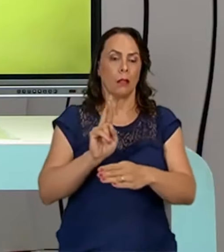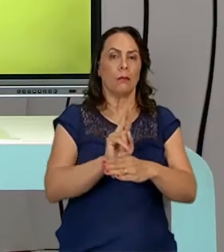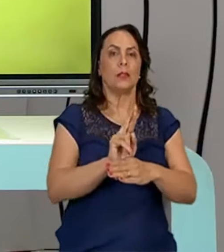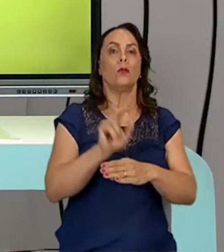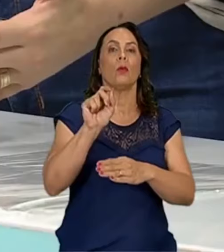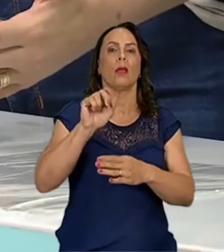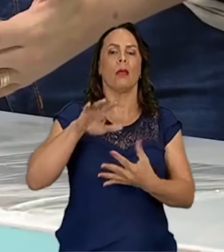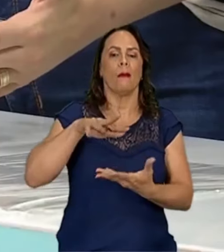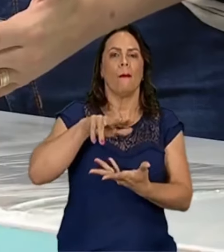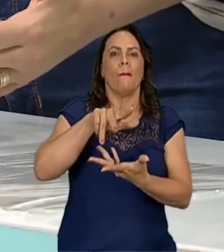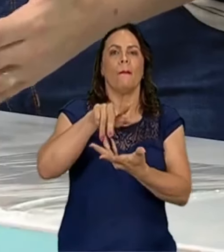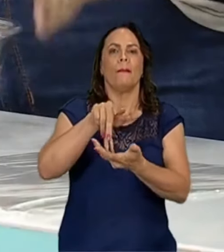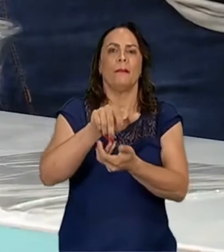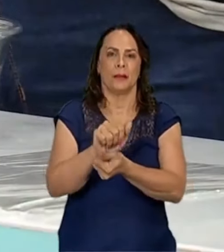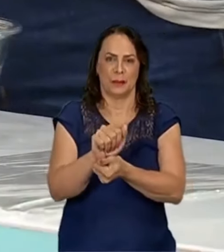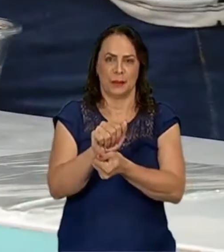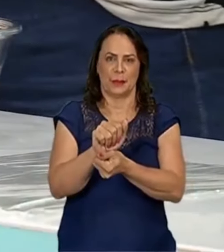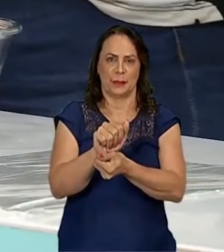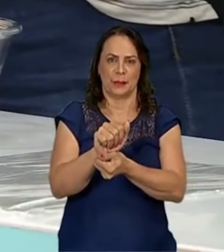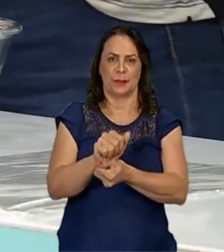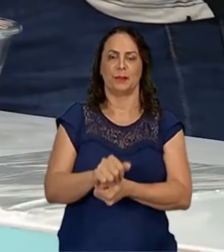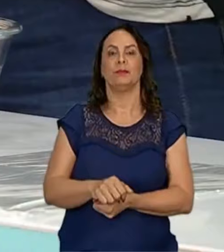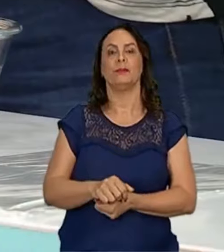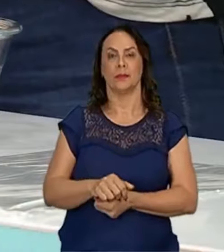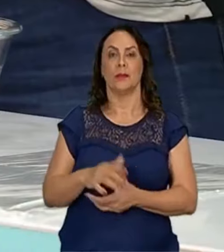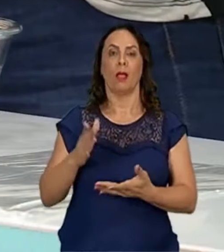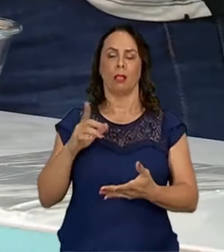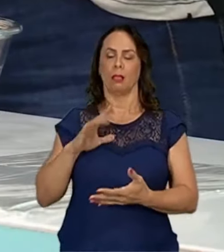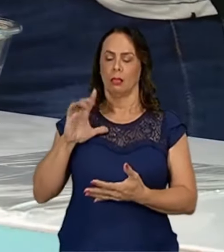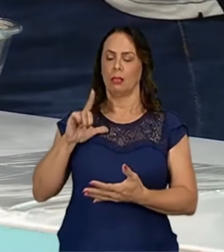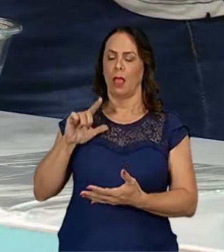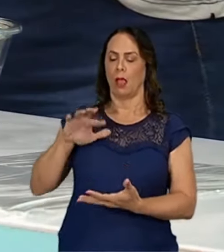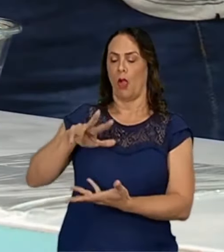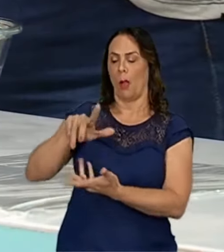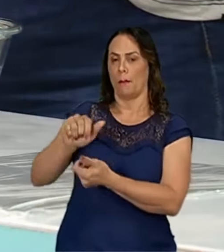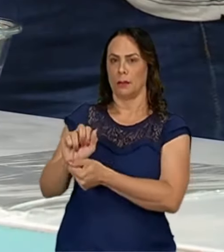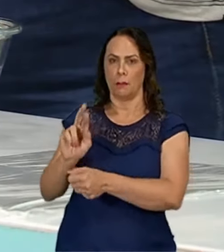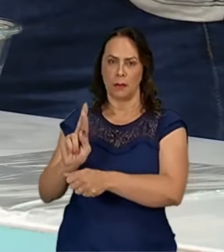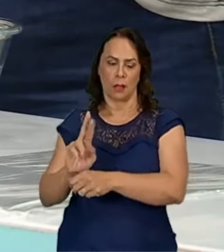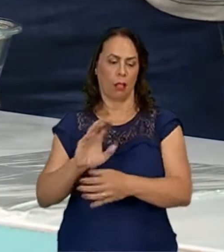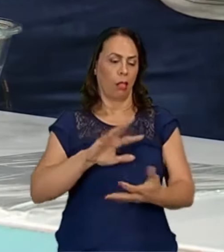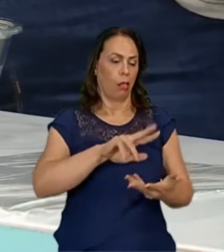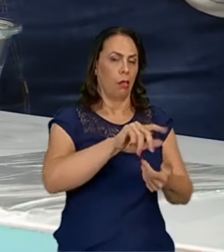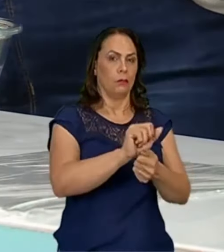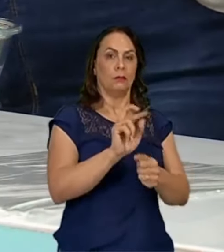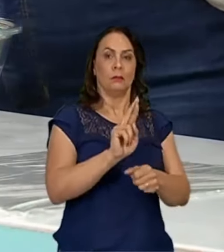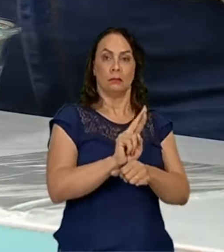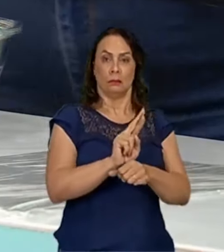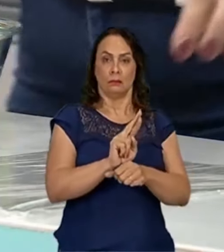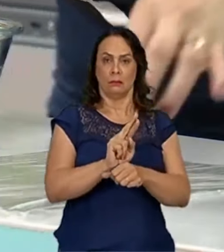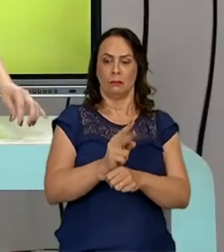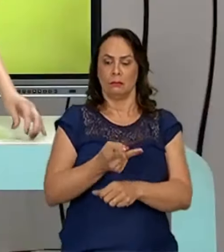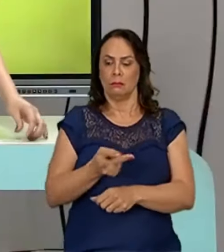Então aqui a gente vai ter um e aqui a gente vai ter o outro. Qual vai ser a diferença entre esses dois recipientes? O papel